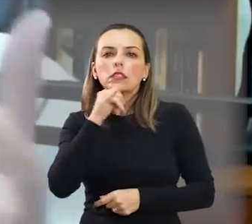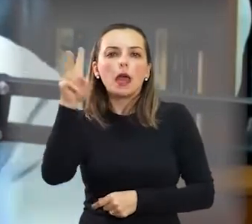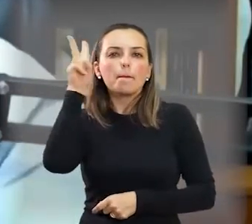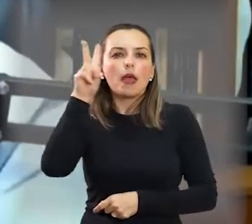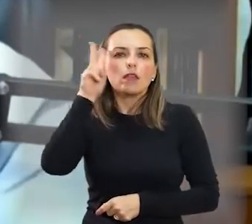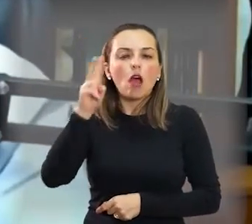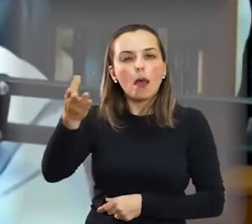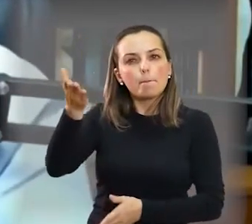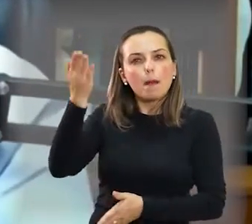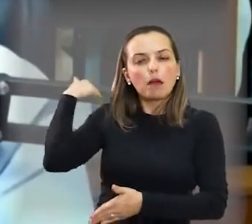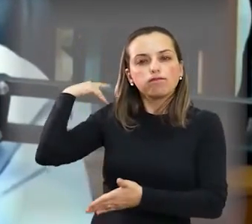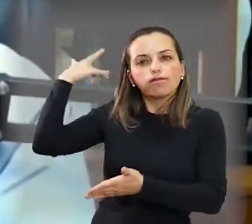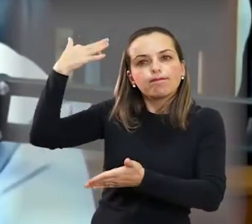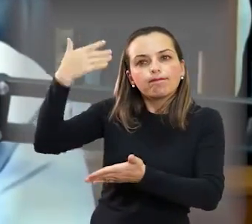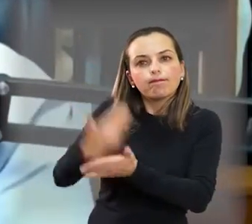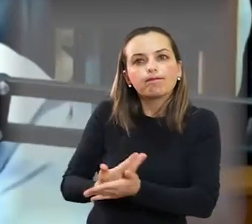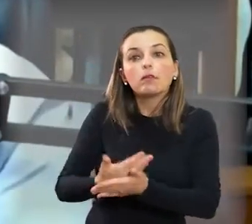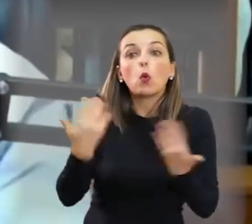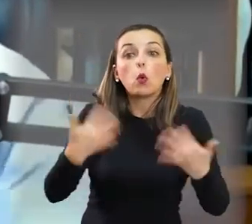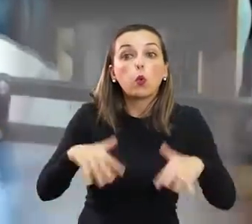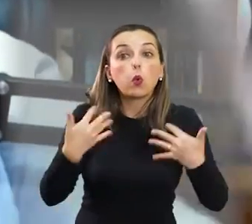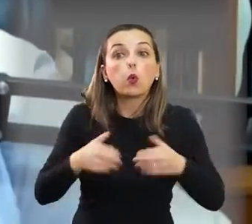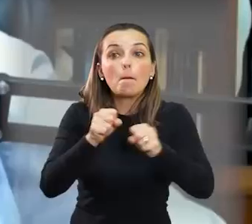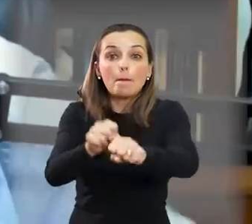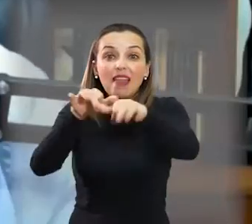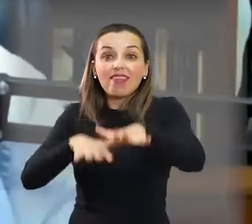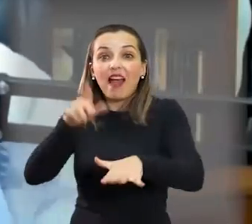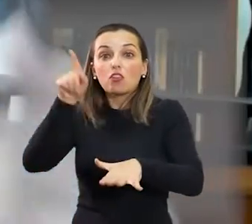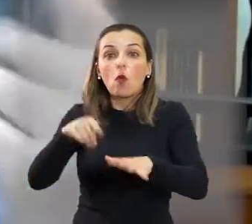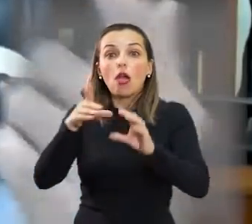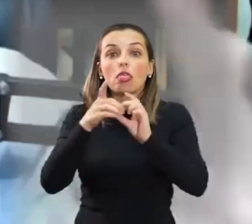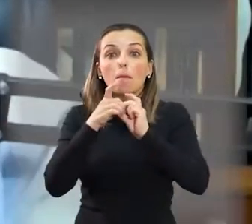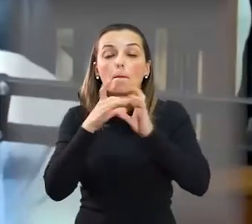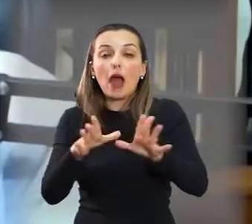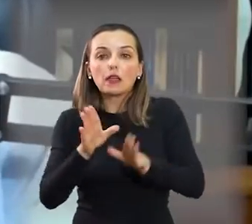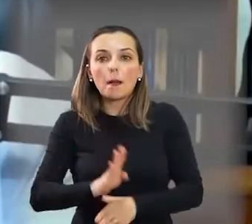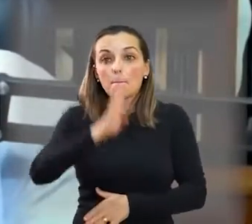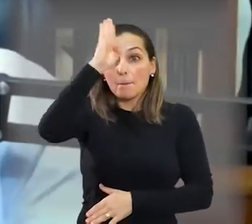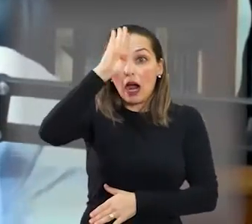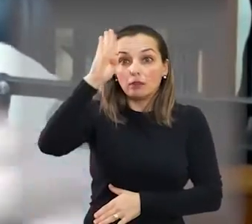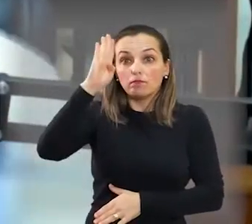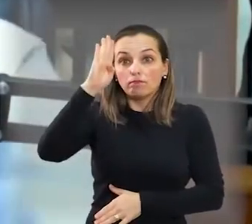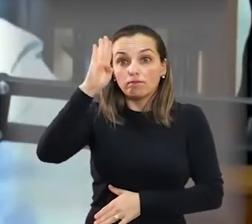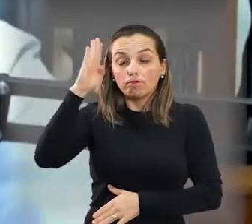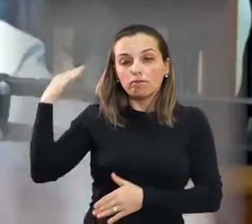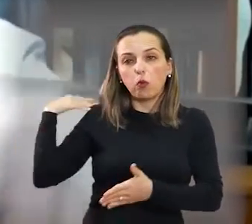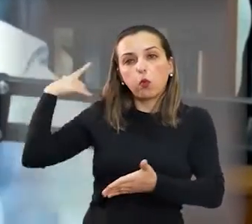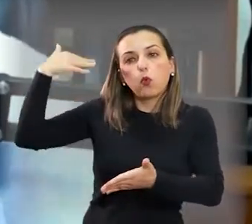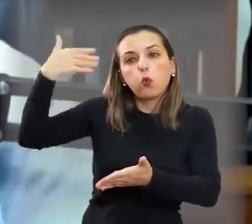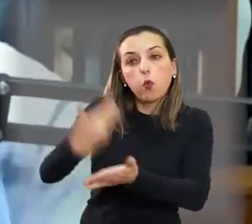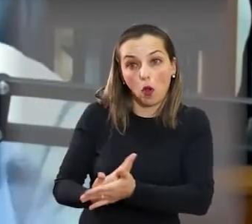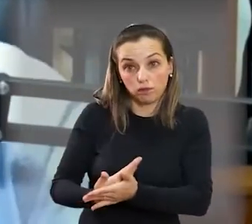parlamento como instituição, por quê? Porque ao longo da nossa história, por exemplo, foi o poder mais atacado, que é